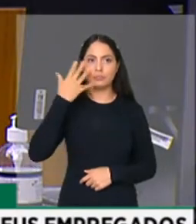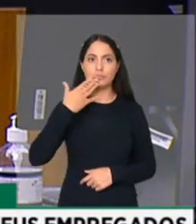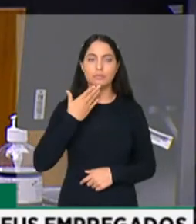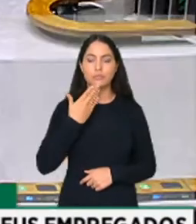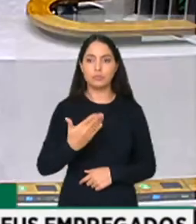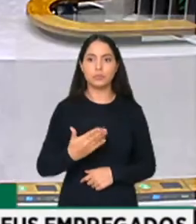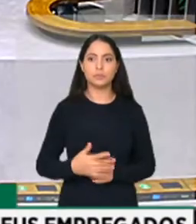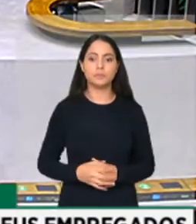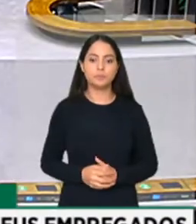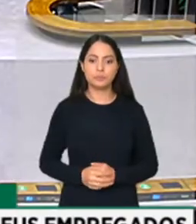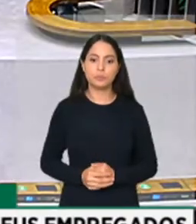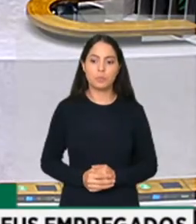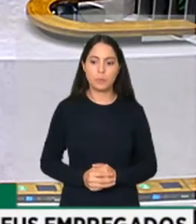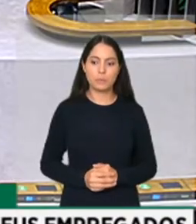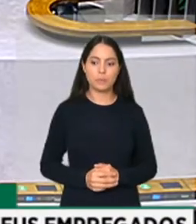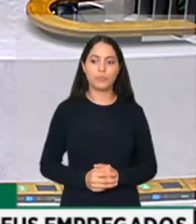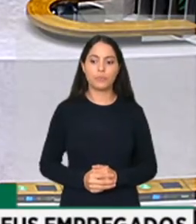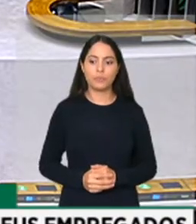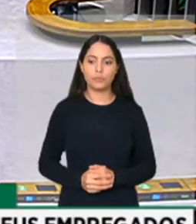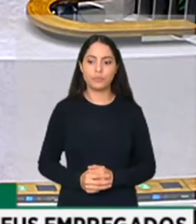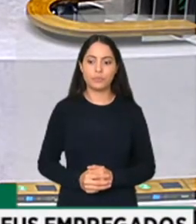LIBERAL. DEPUTADO MOTTA. -- [DEPUTADO]: POIS NÃO, SENHOR PRESIDENTE. POIS